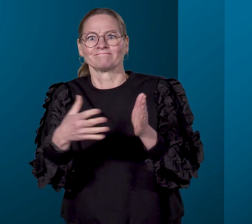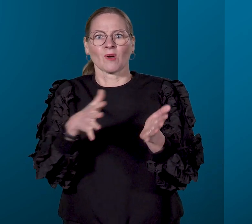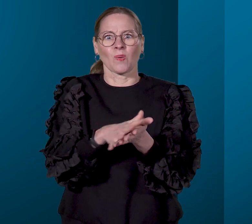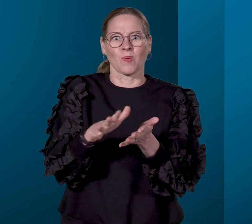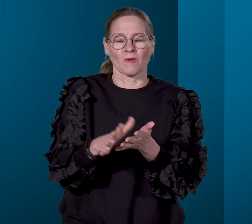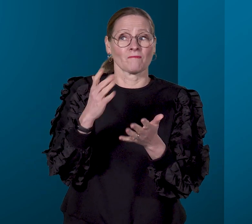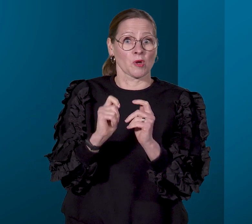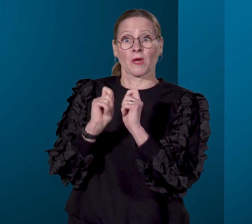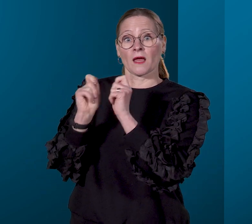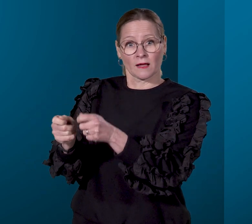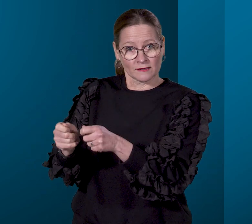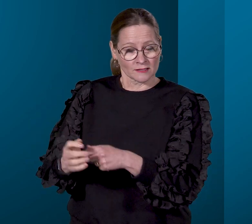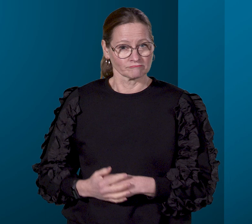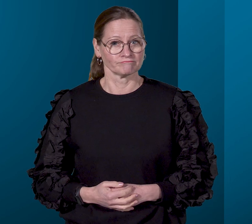aiheutuviin kuluihin.